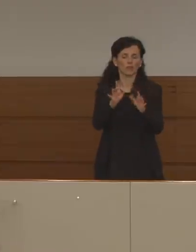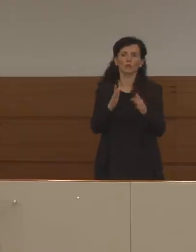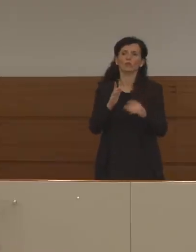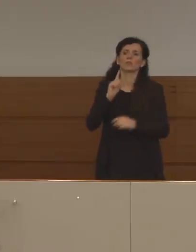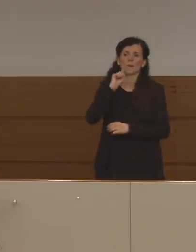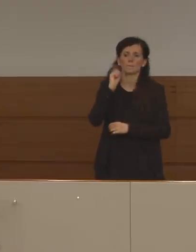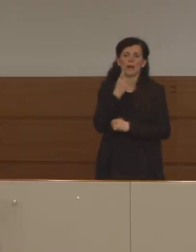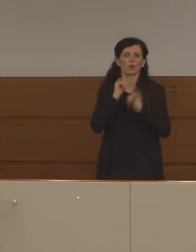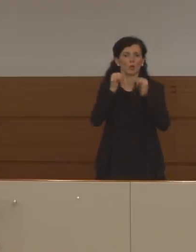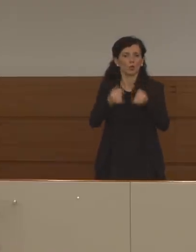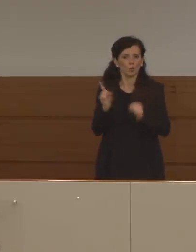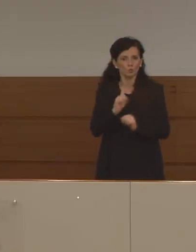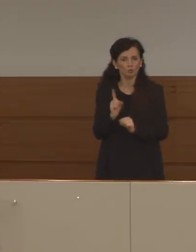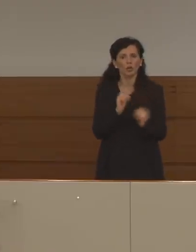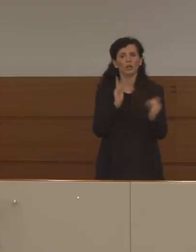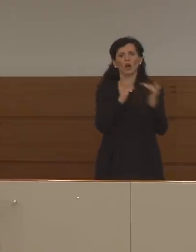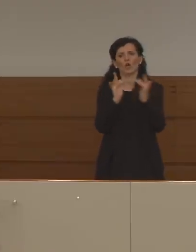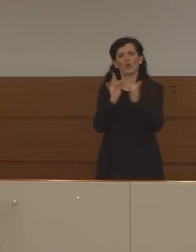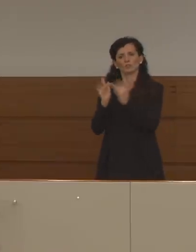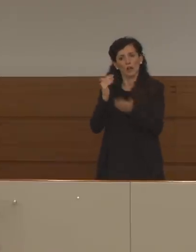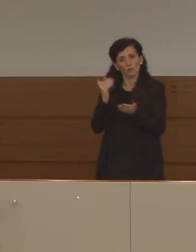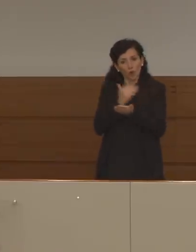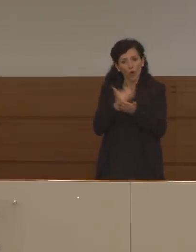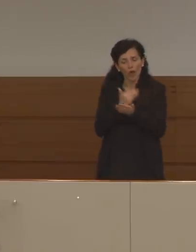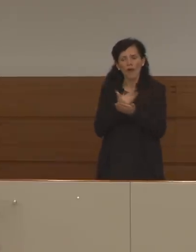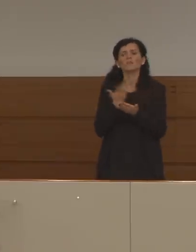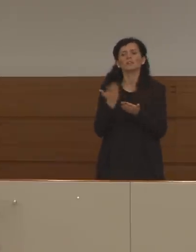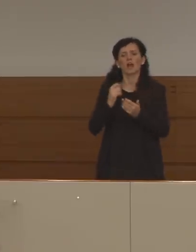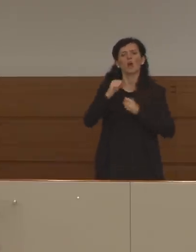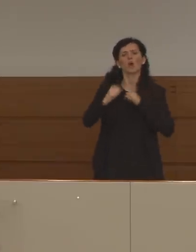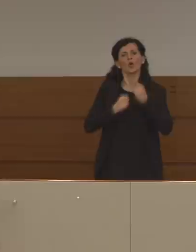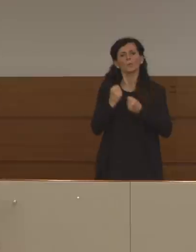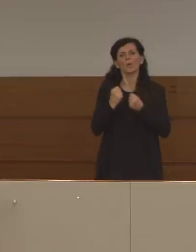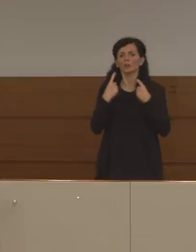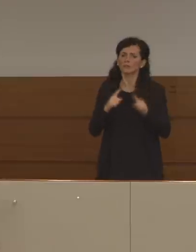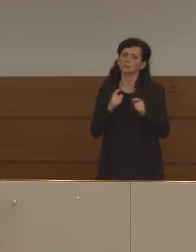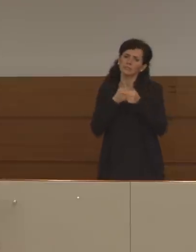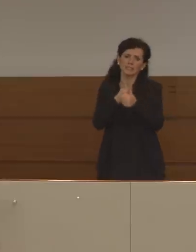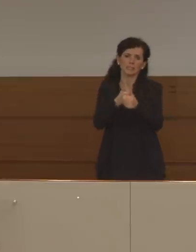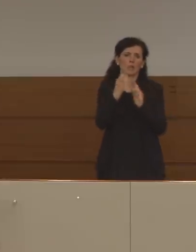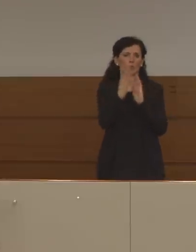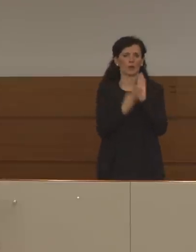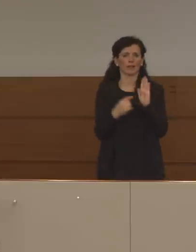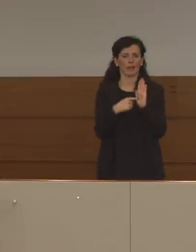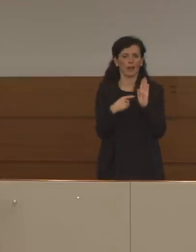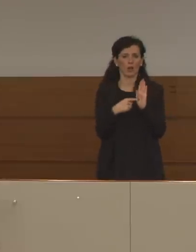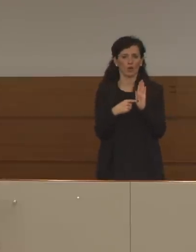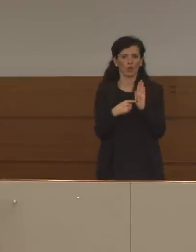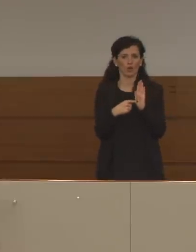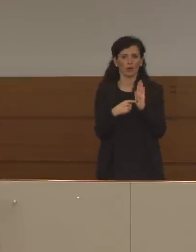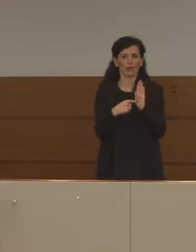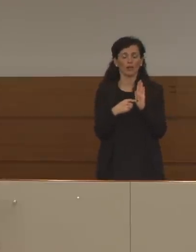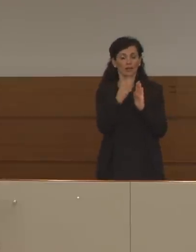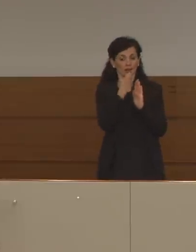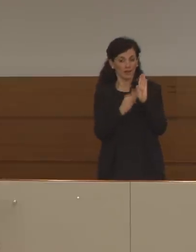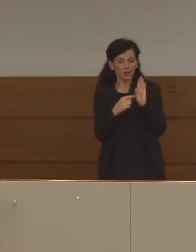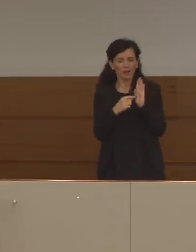e si comportino come gli viene detto, seguano le regole soprattutto consultando il proprio medico.